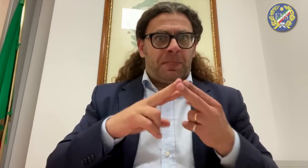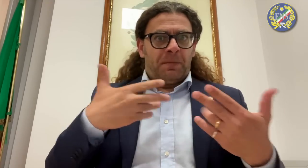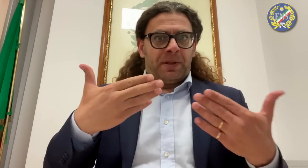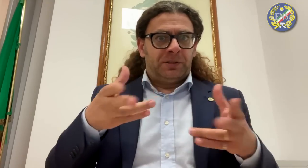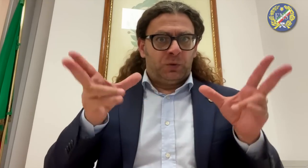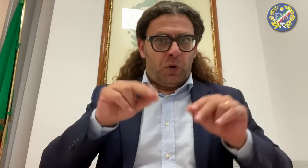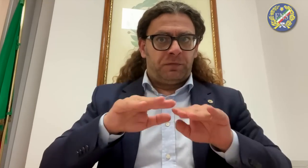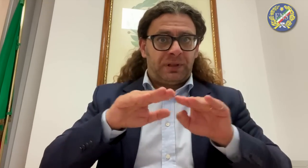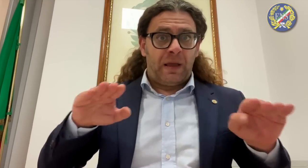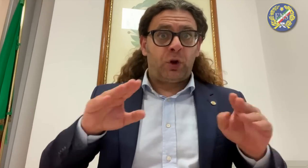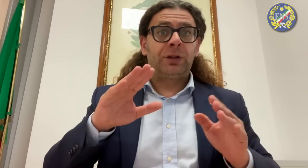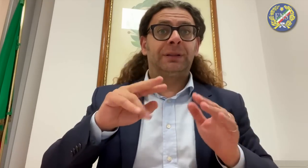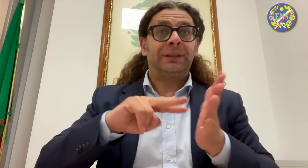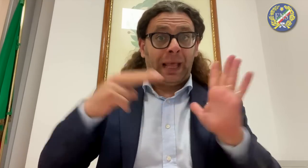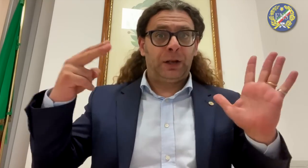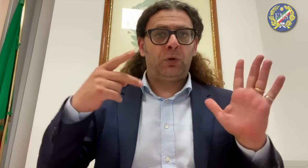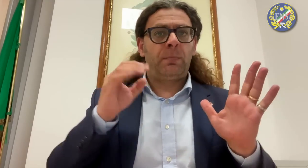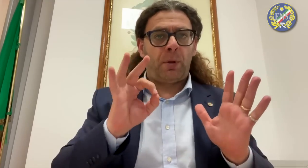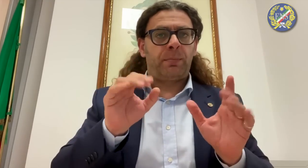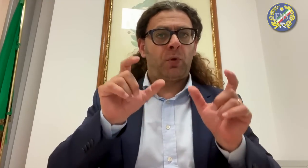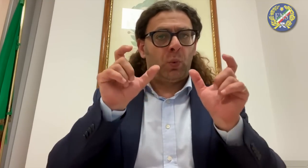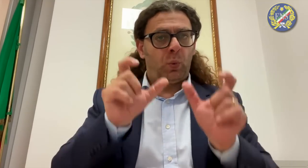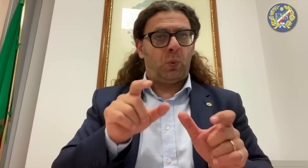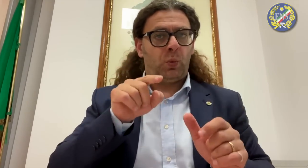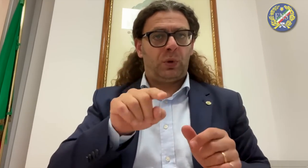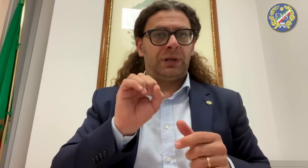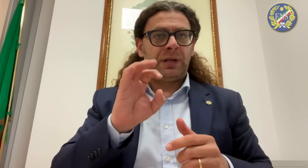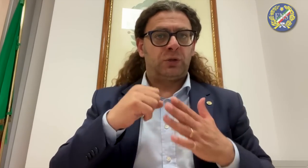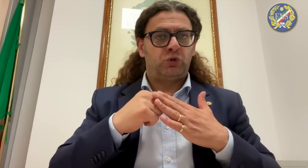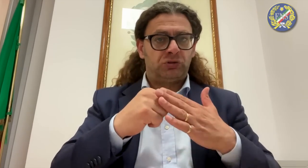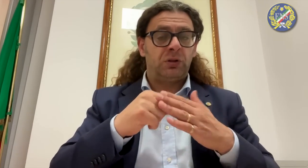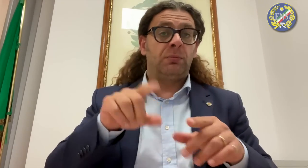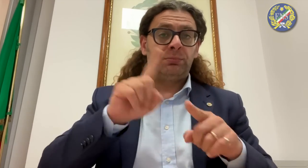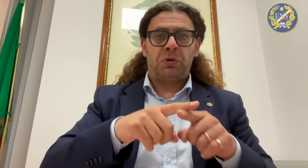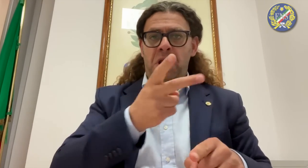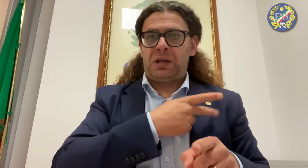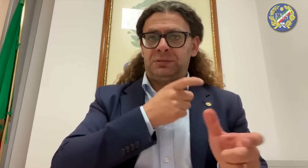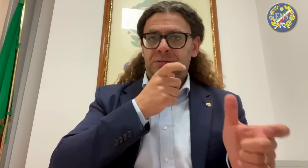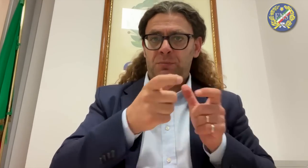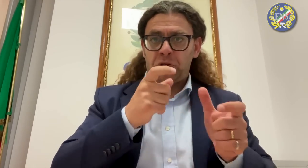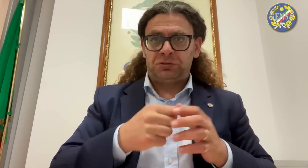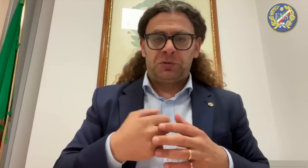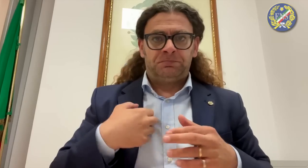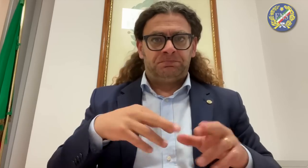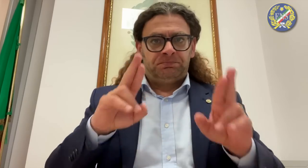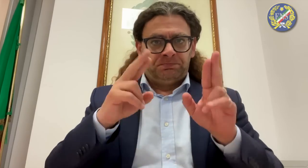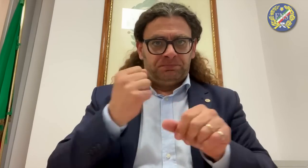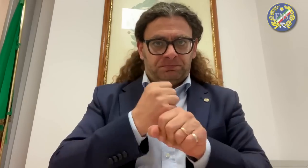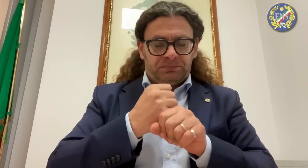Spero avremo modo di proseguire presto i lavori in un prossimo tavolo tecnico mirato sul tema degli insegnanti di sostegno e degli assistenti alla comunicazione.